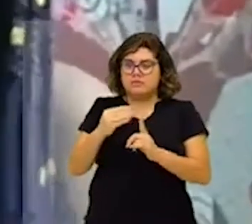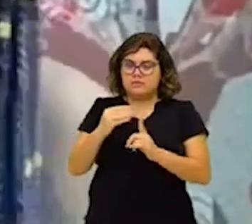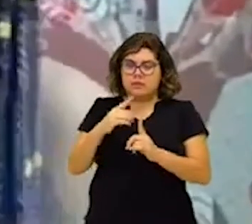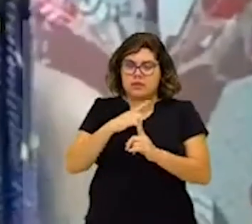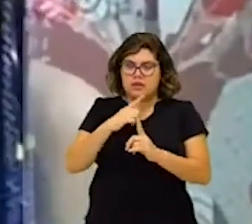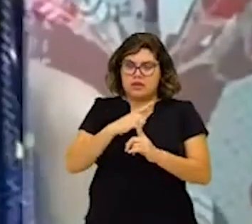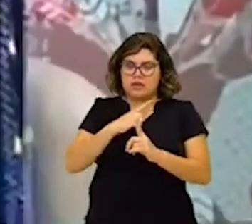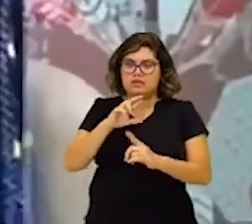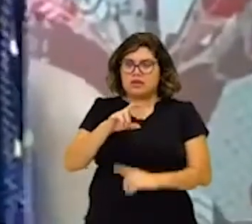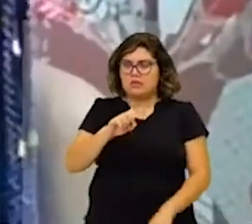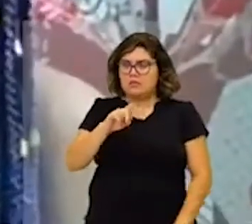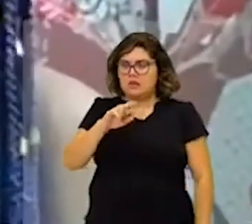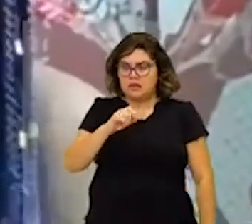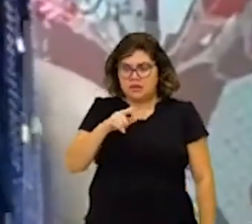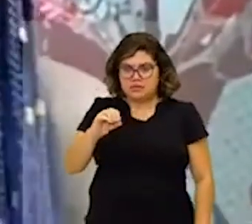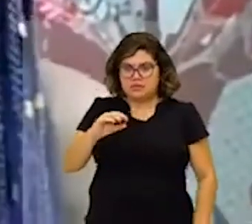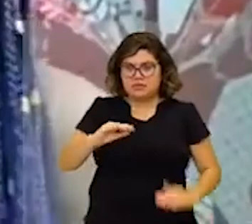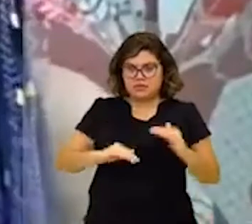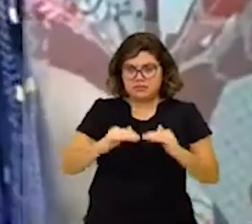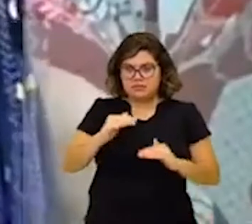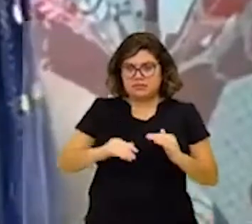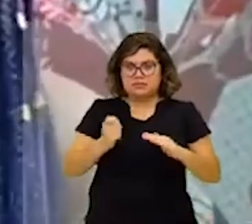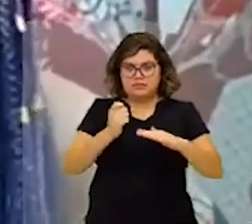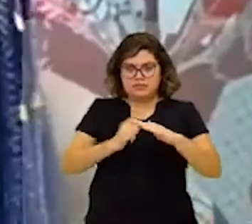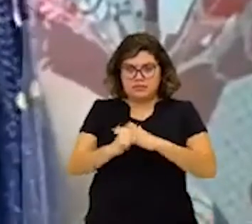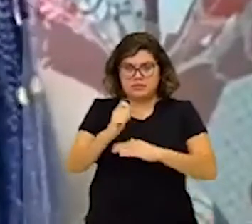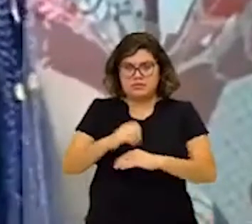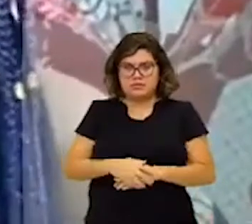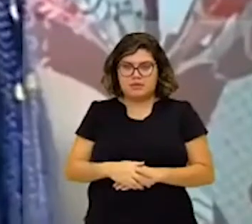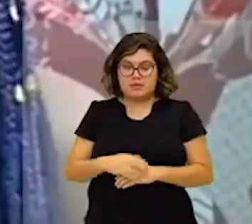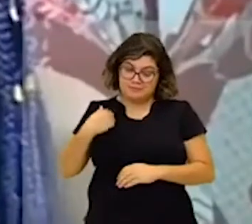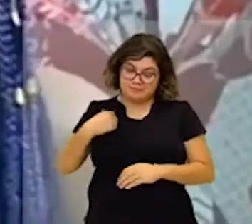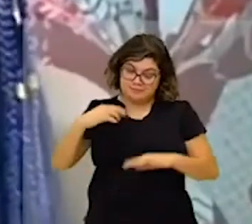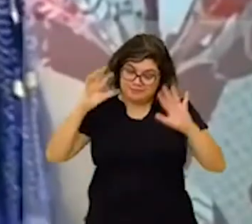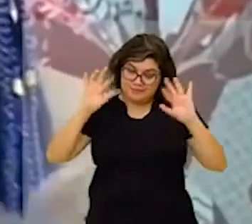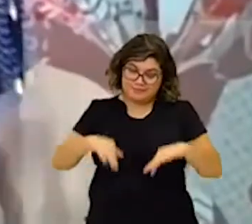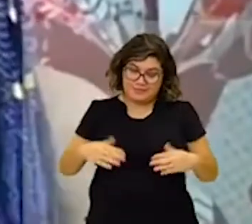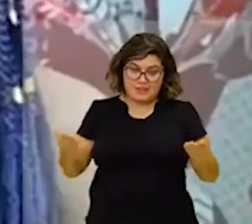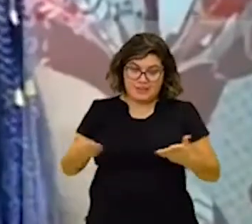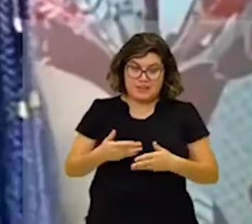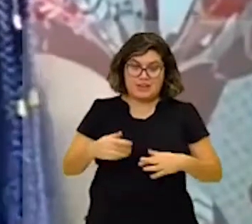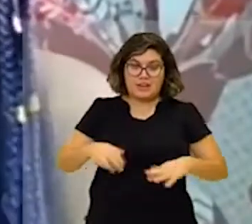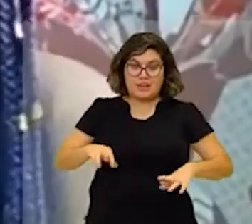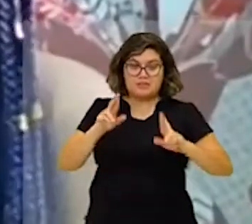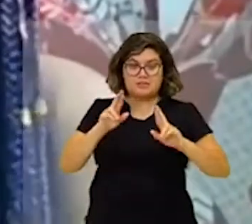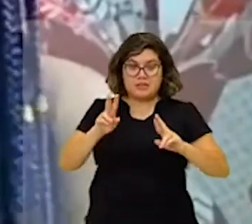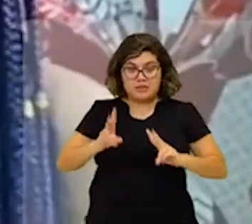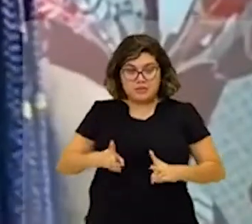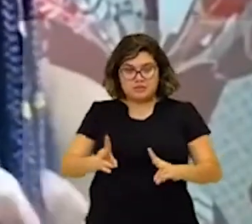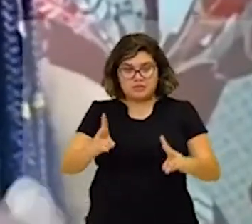uma forma equitativa no financiamento é eu encerro por aqui espero continuar mais à frente no debate